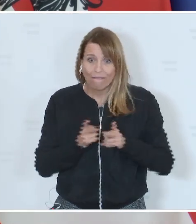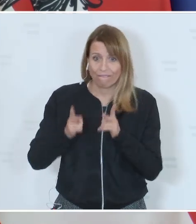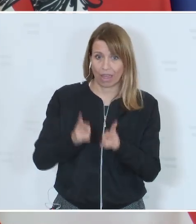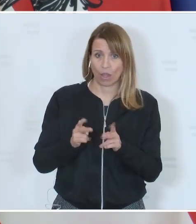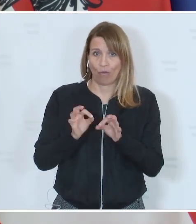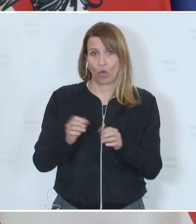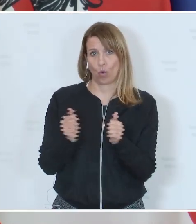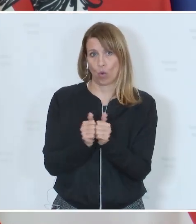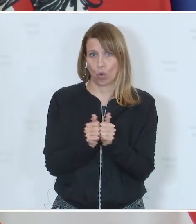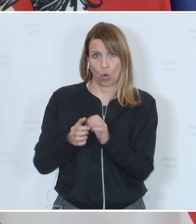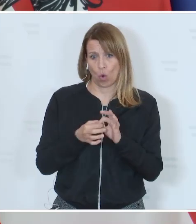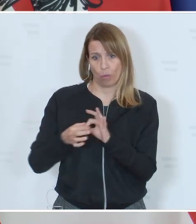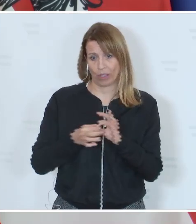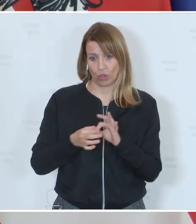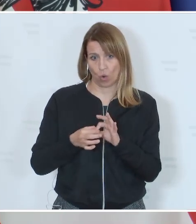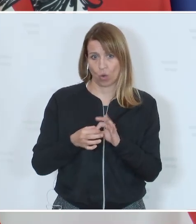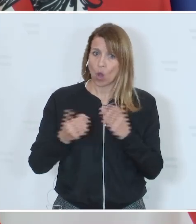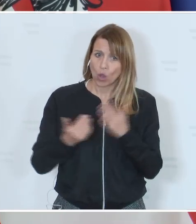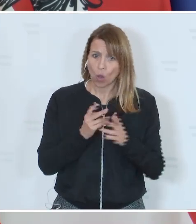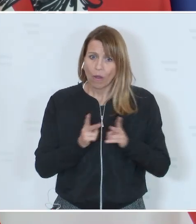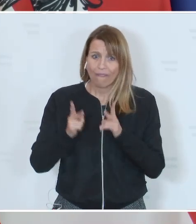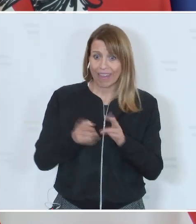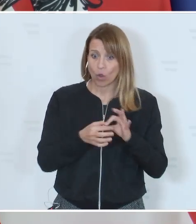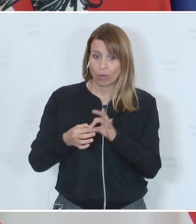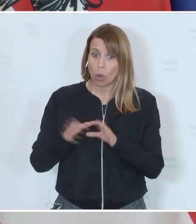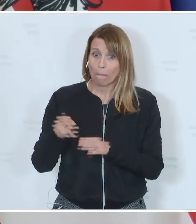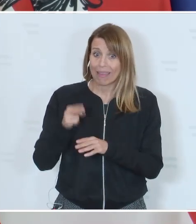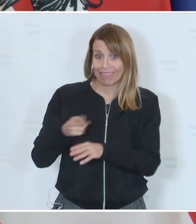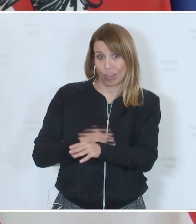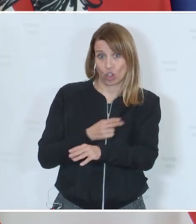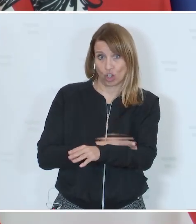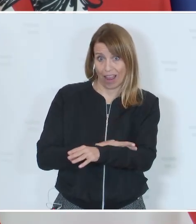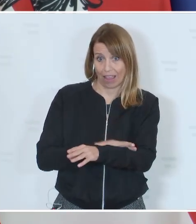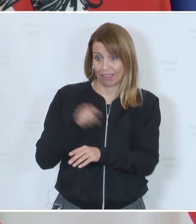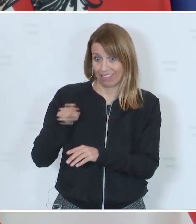wenn man neue Wege der Kooperation auch mit den Staaten findet, die einerseits Herkunftsländer